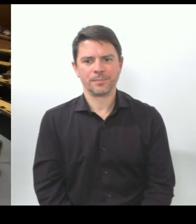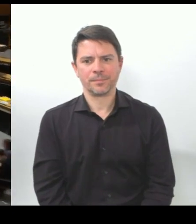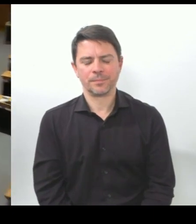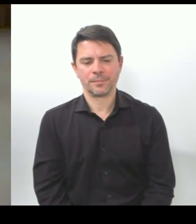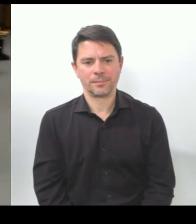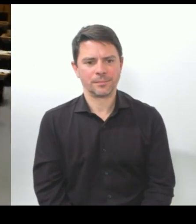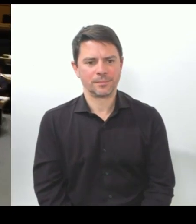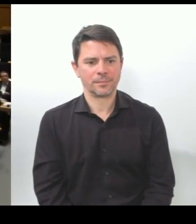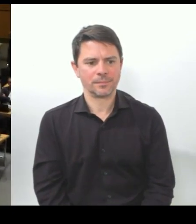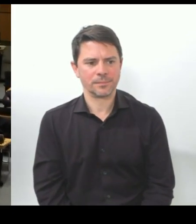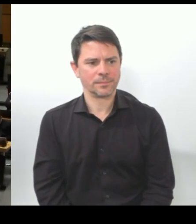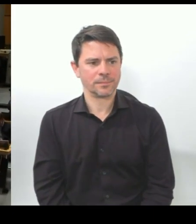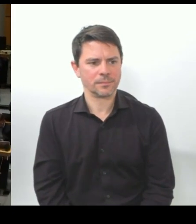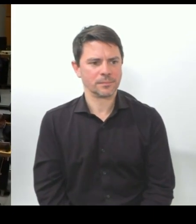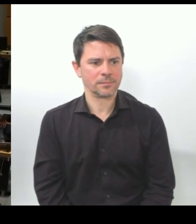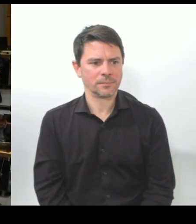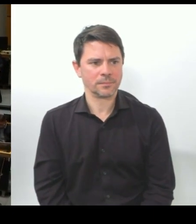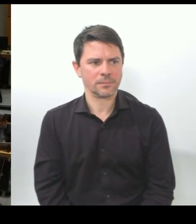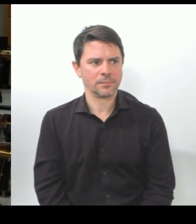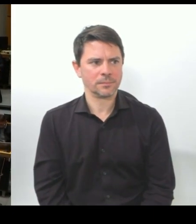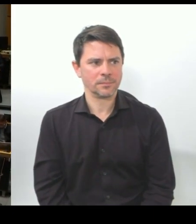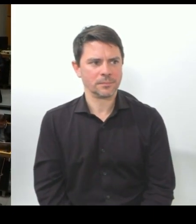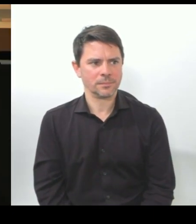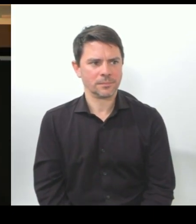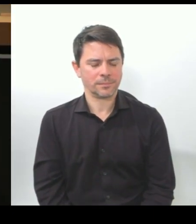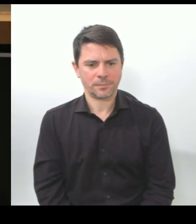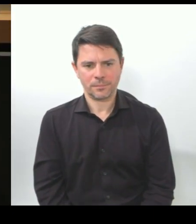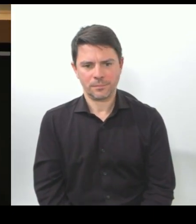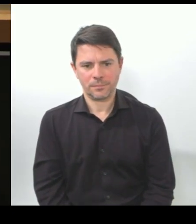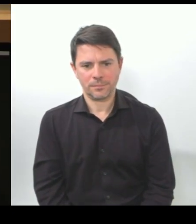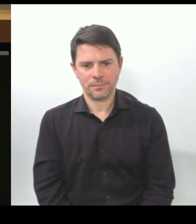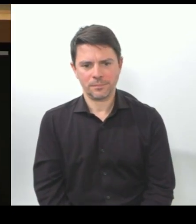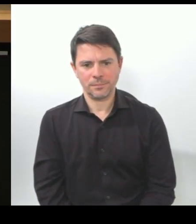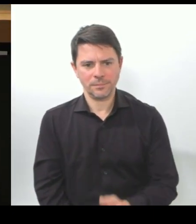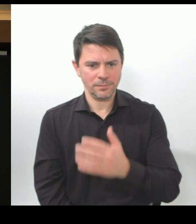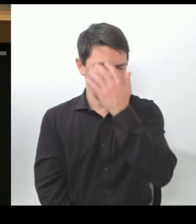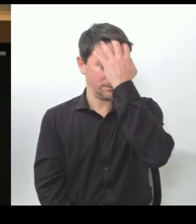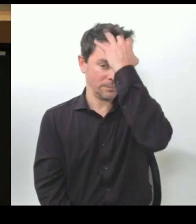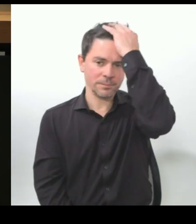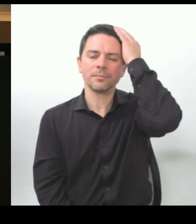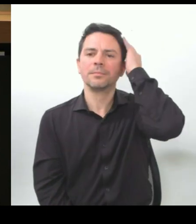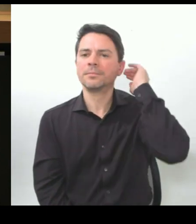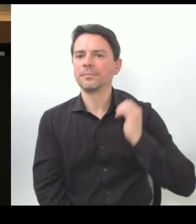Sehr geehrte Präsidentin, sehr geehrte Kolleginnen, werte Zuschauende. Heute gehen wir einen wichtigen Schritt dahin,